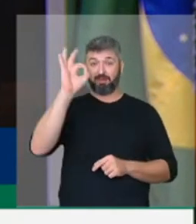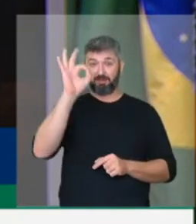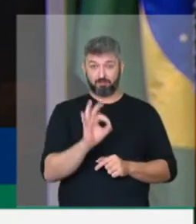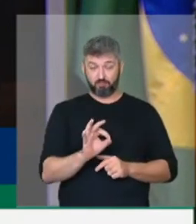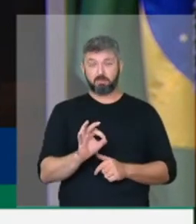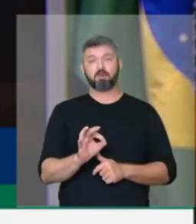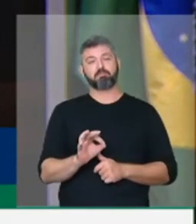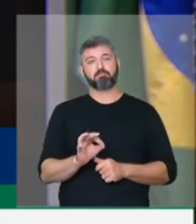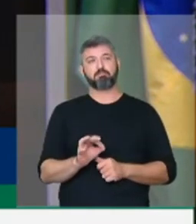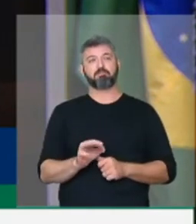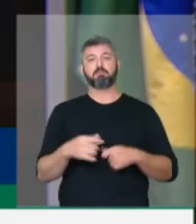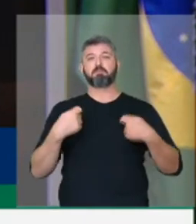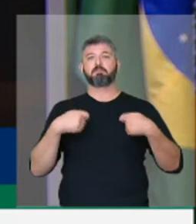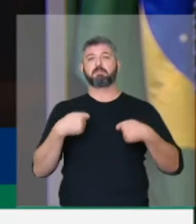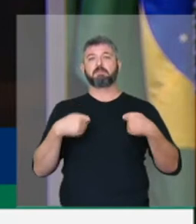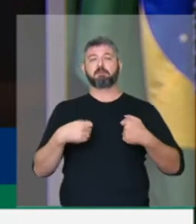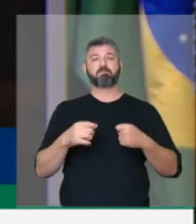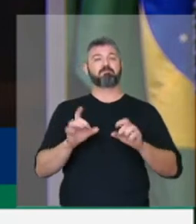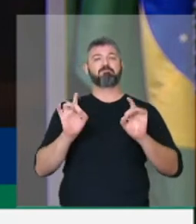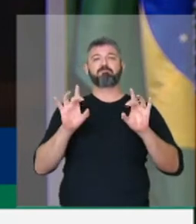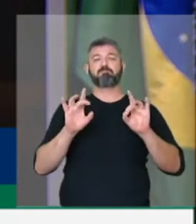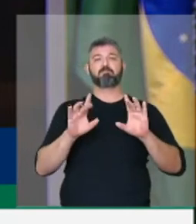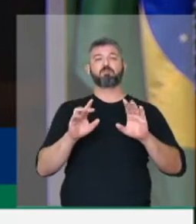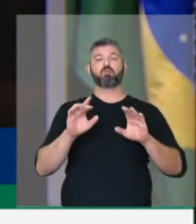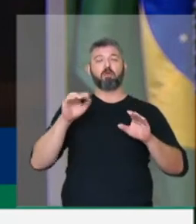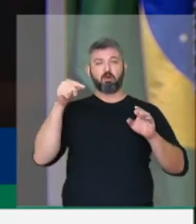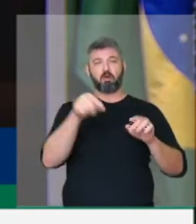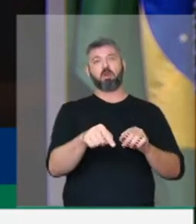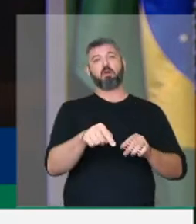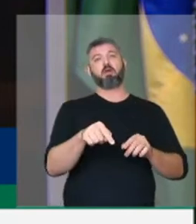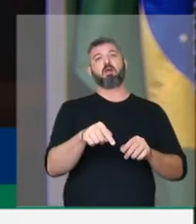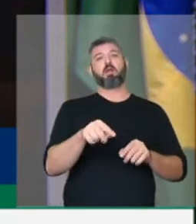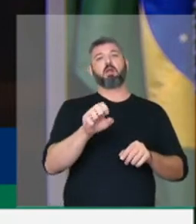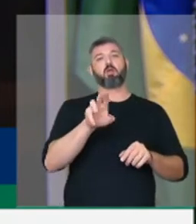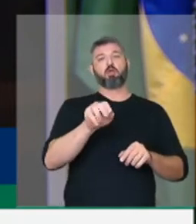MILHÕES DE PESSOAS. SENDO QUE 80% DEPENDEM EXCLUSIVAMENTE DELE PARA QUALQUER ATENDIMENTO